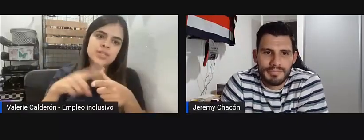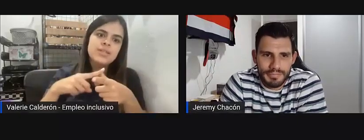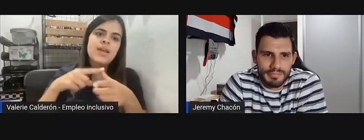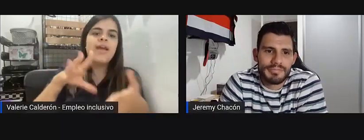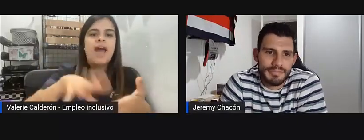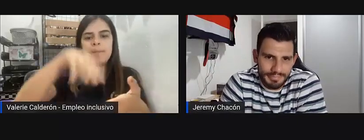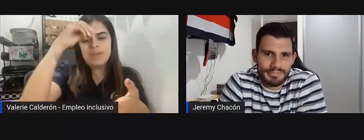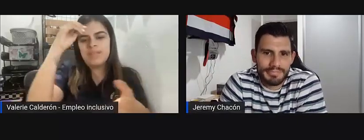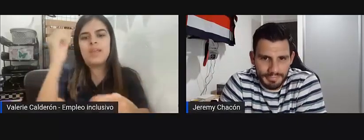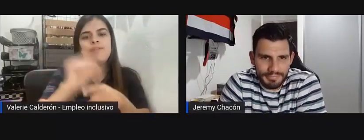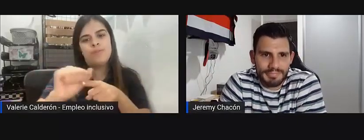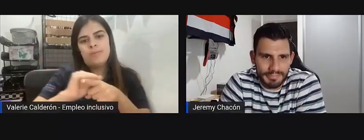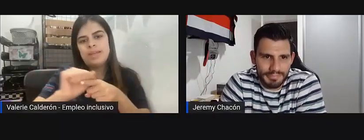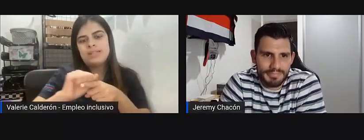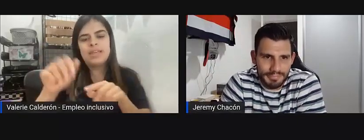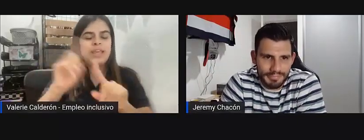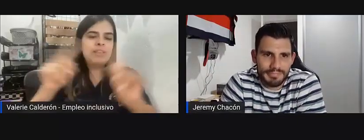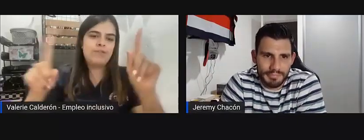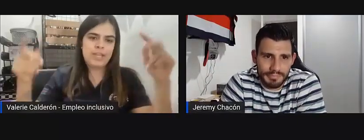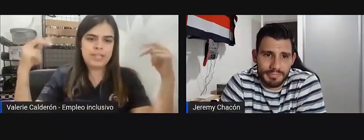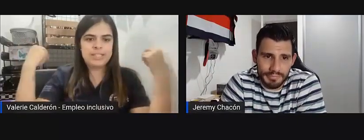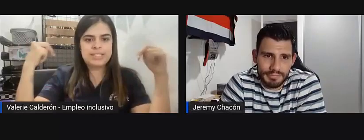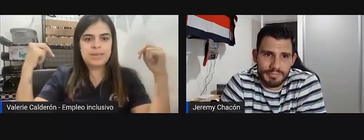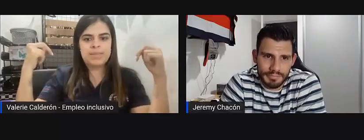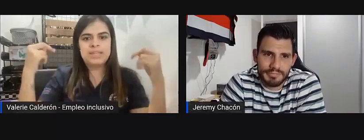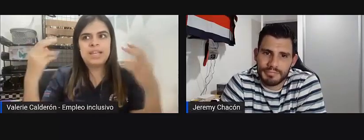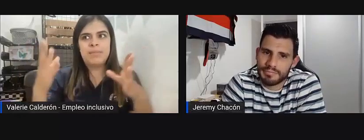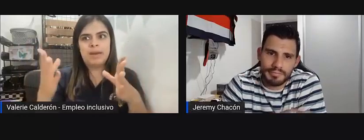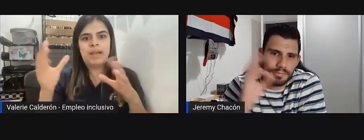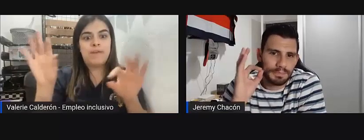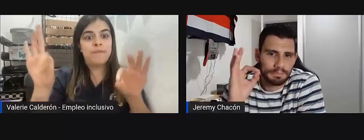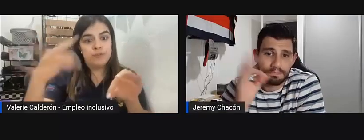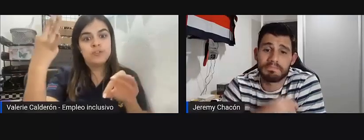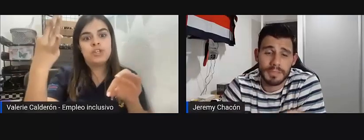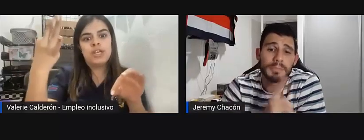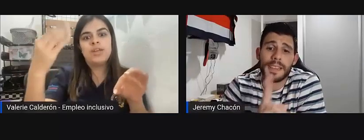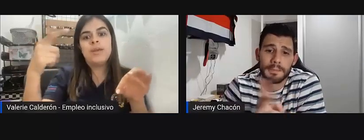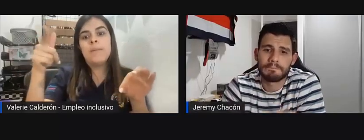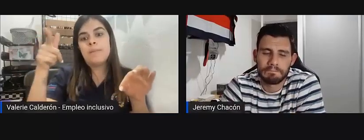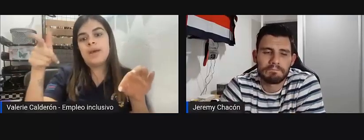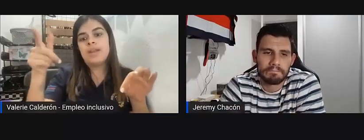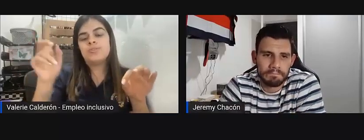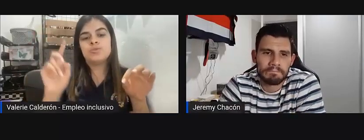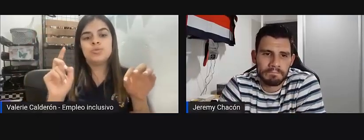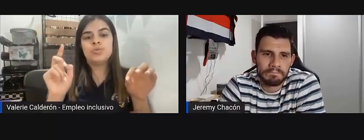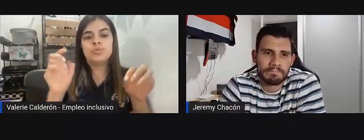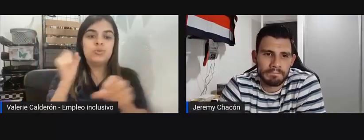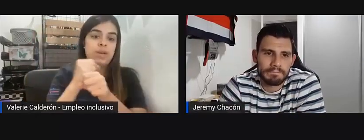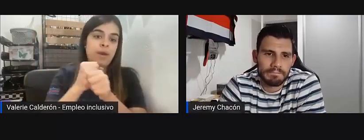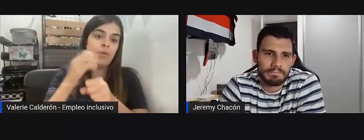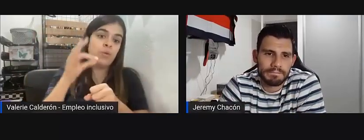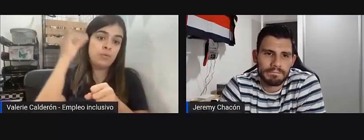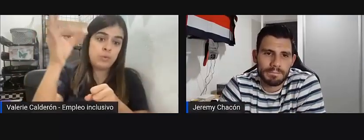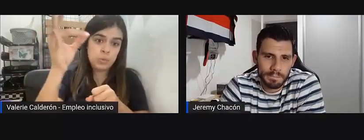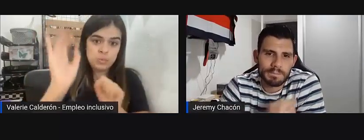aprender y formarse en diferentes temas que les van a funcionar para su trabajo en un futuro